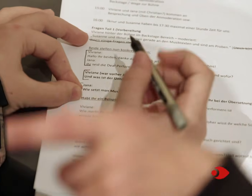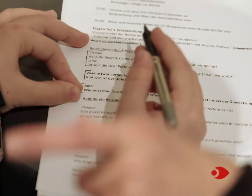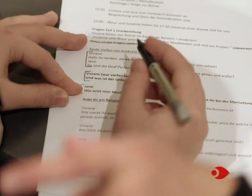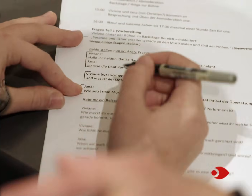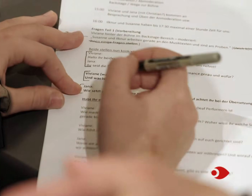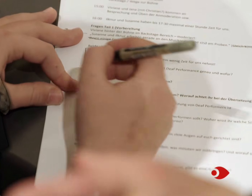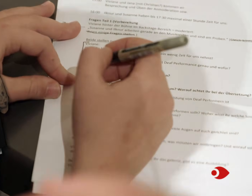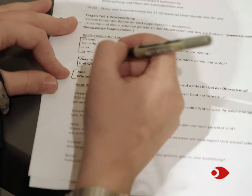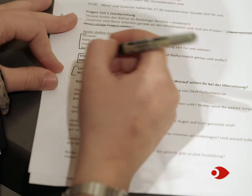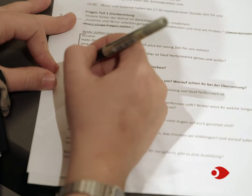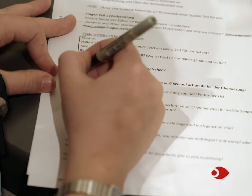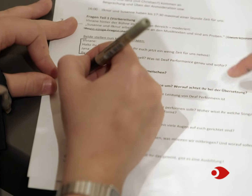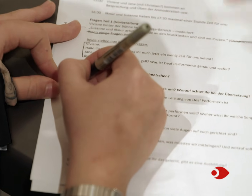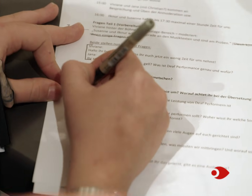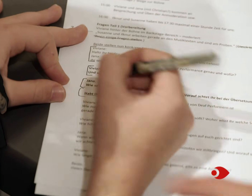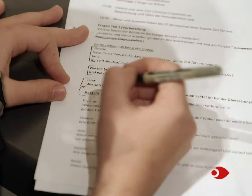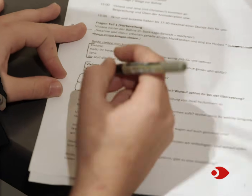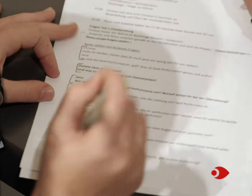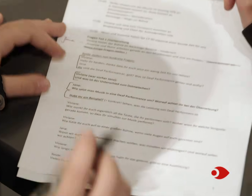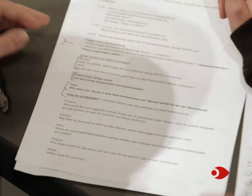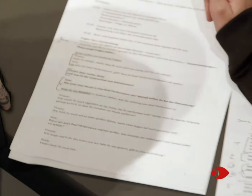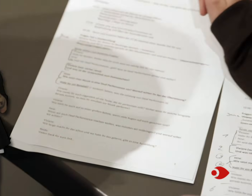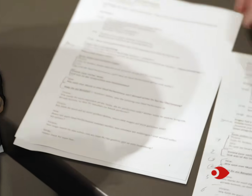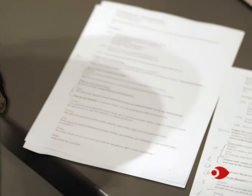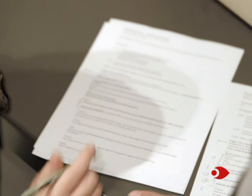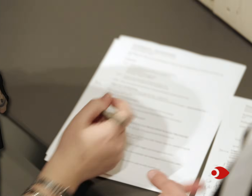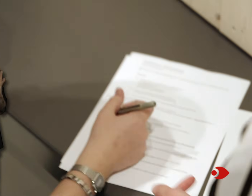Ihnen ist wichtig, dass ihre Moderationstexte am Anfang gut sind.